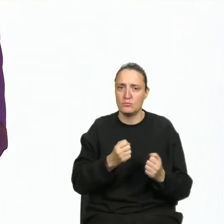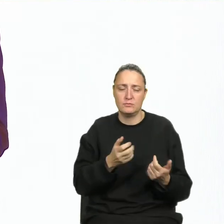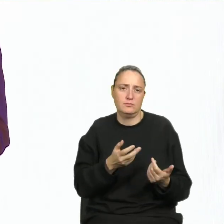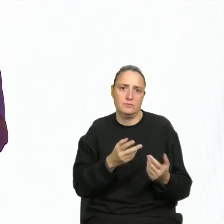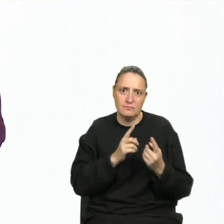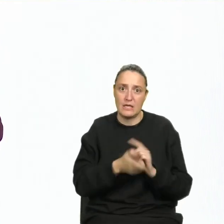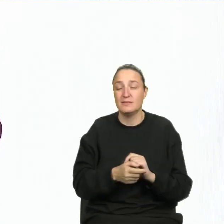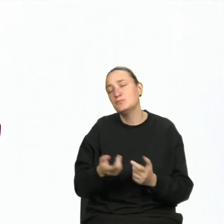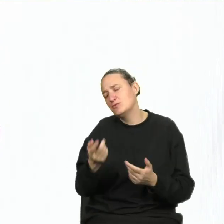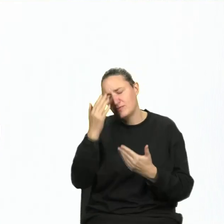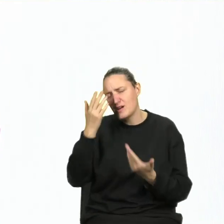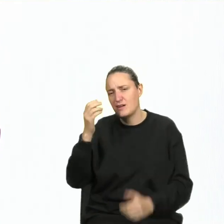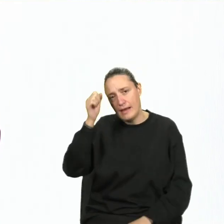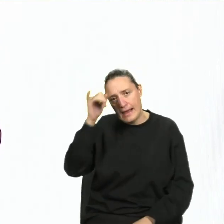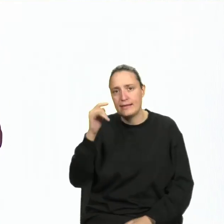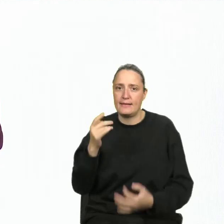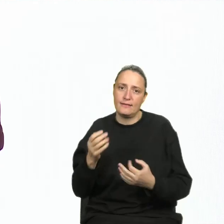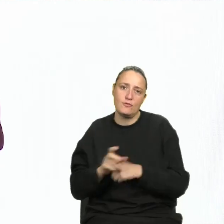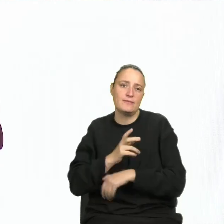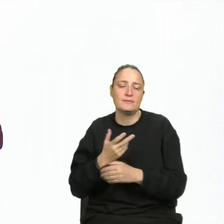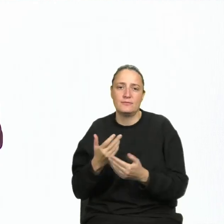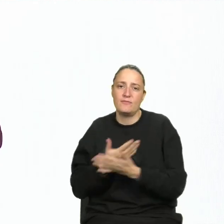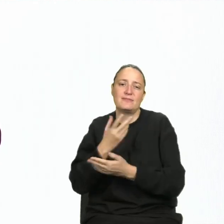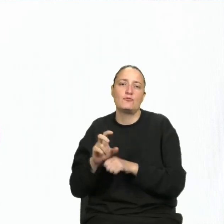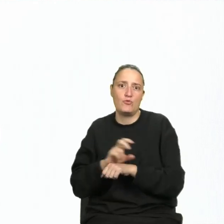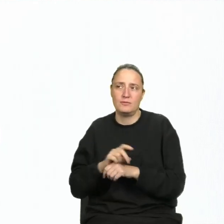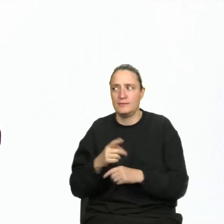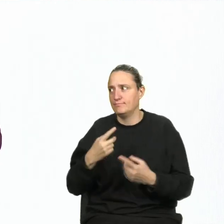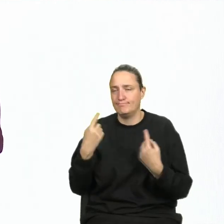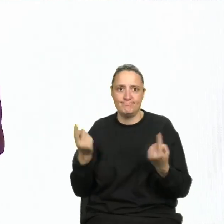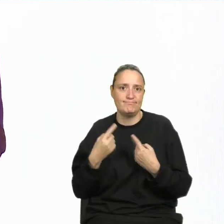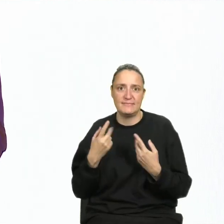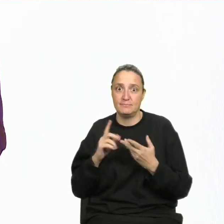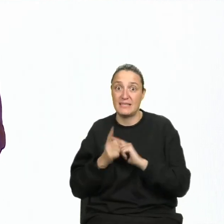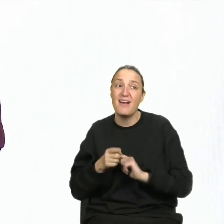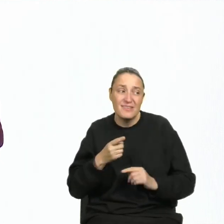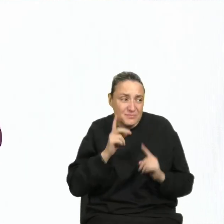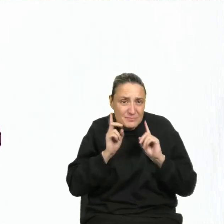które może być tutaj wykorzystywane. A więc środowisko dyskutuje,